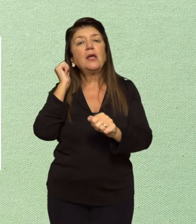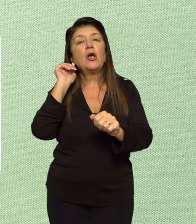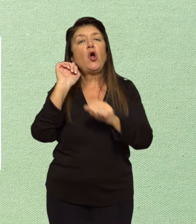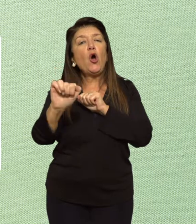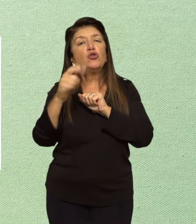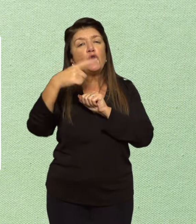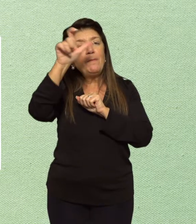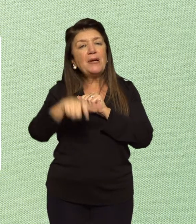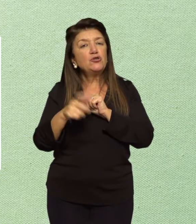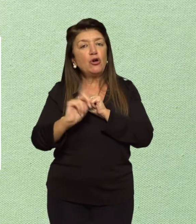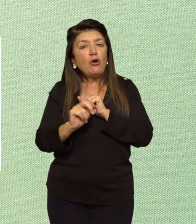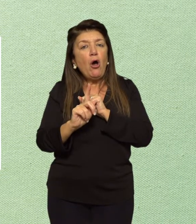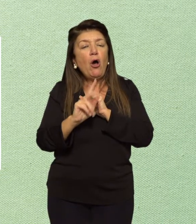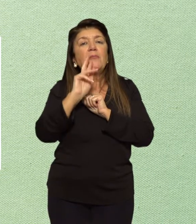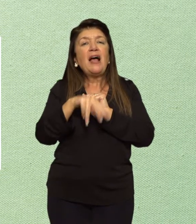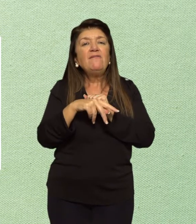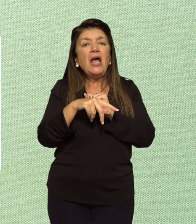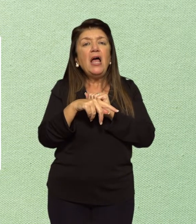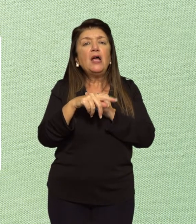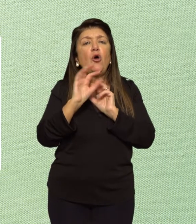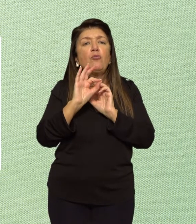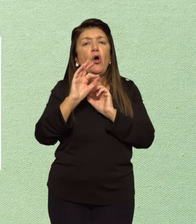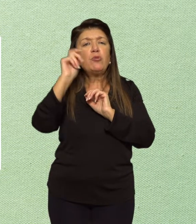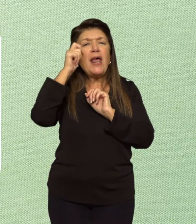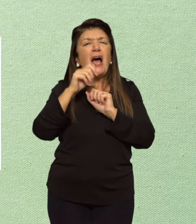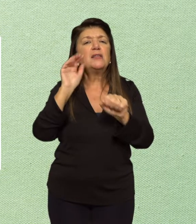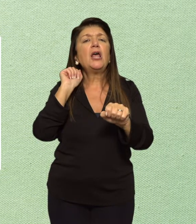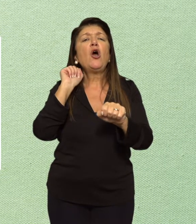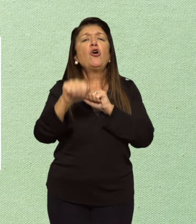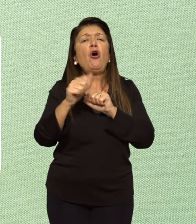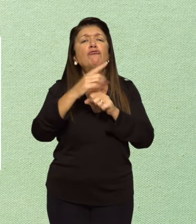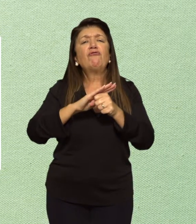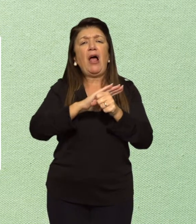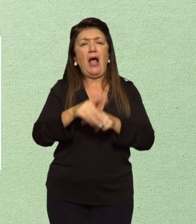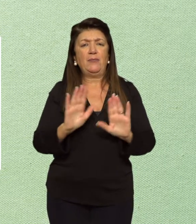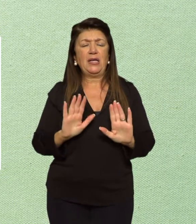ovviamente una persona, ma tra i reati contro la famiglia perché quello che il legislatore del 1930